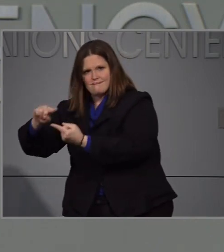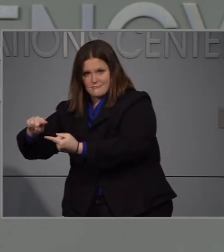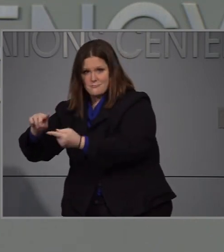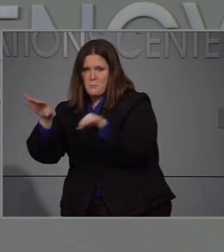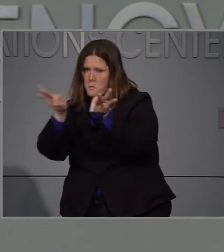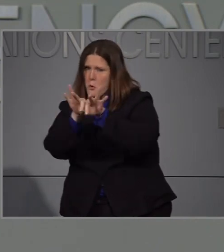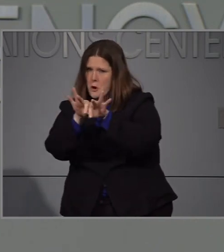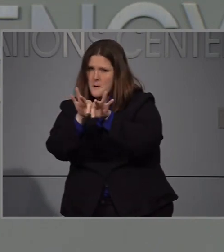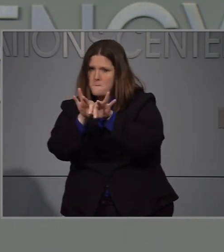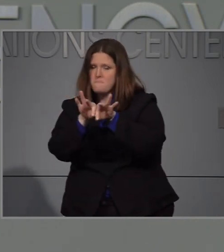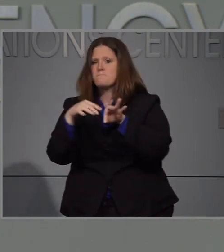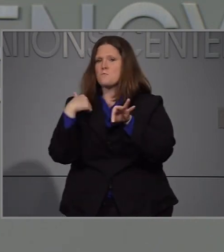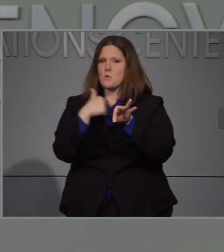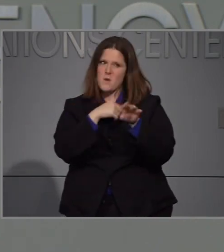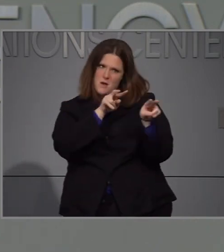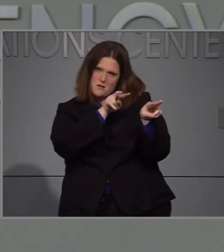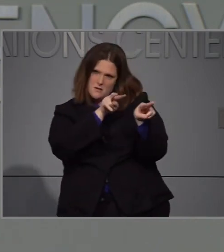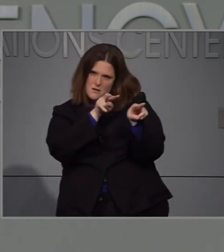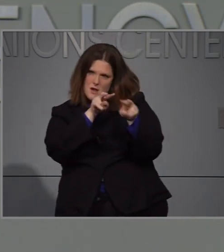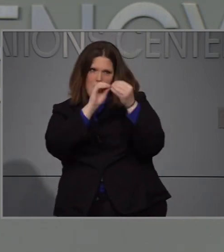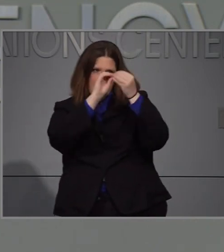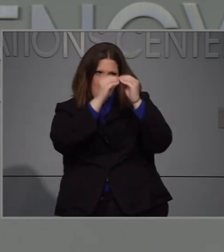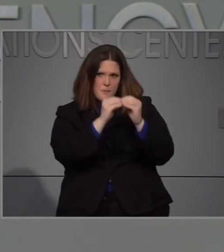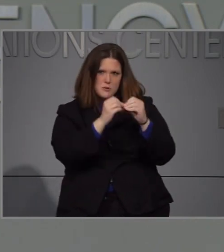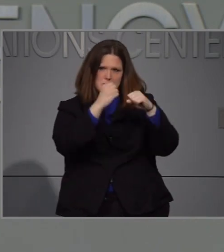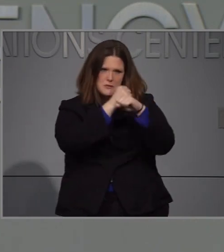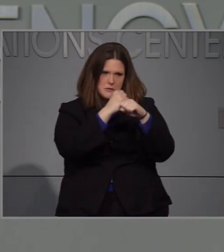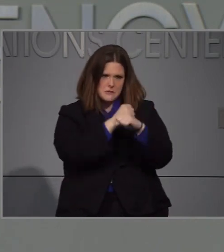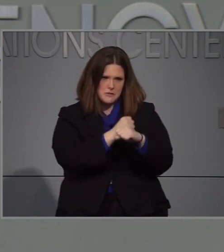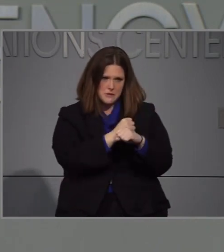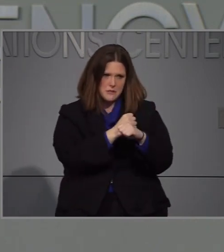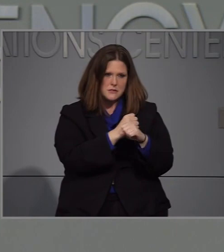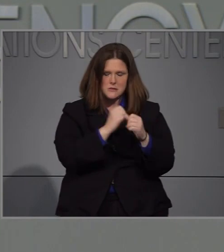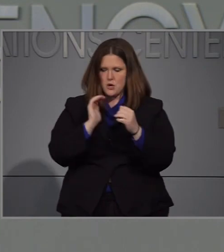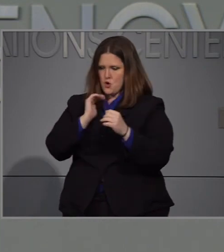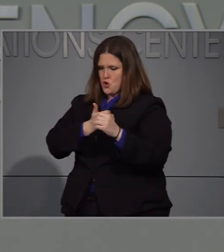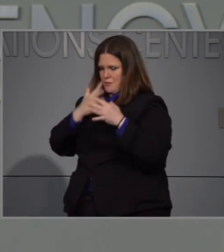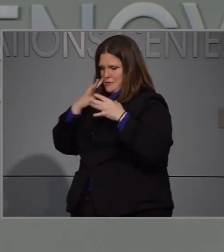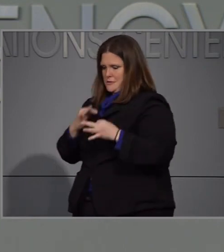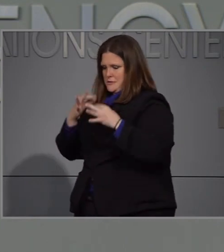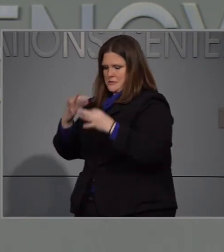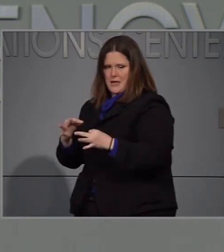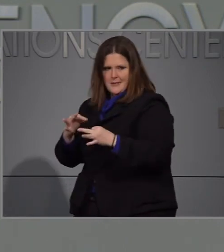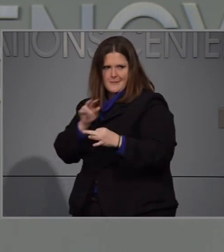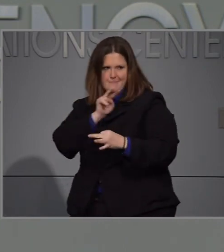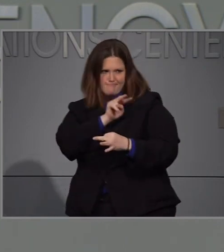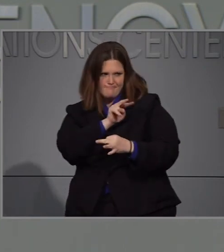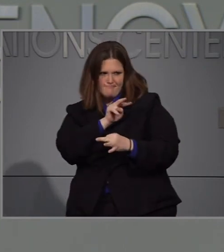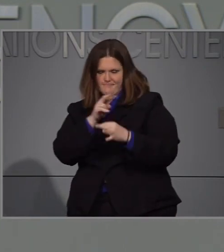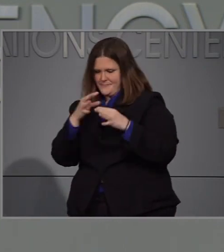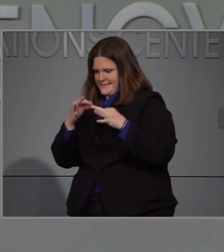cifras y tomar decisiones conforme, avanzamos y ahora qué vamos al fin de semana festivo